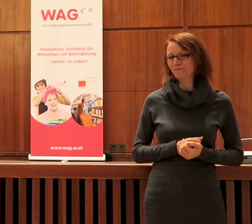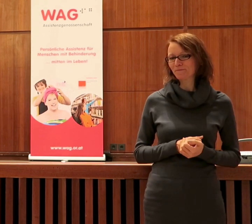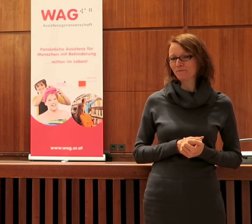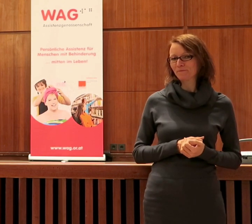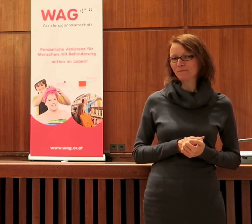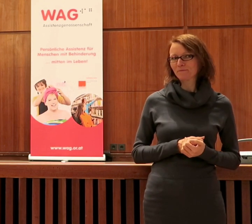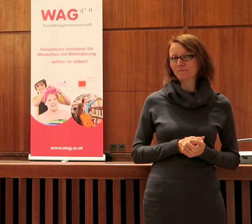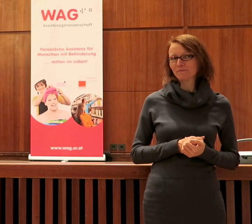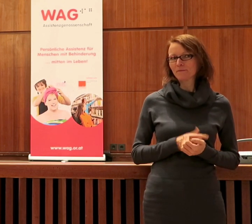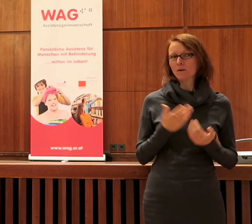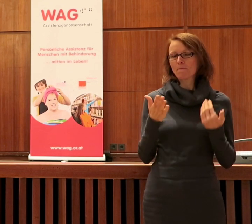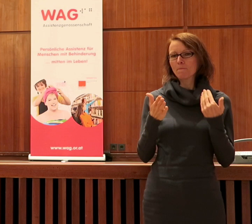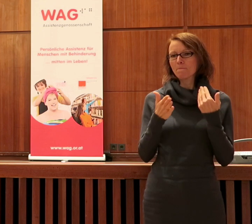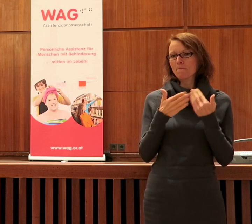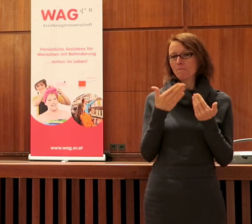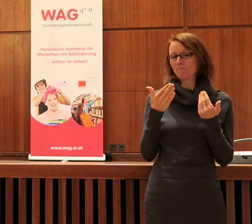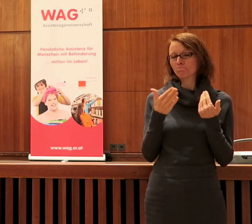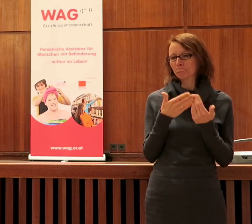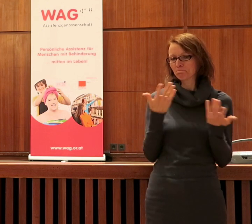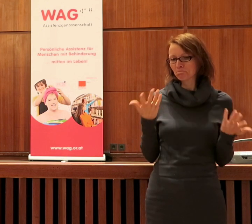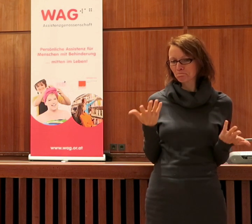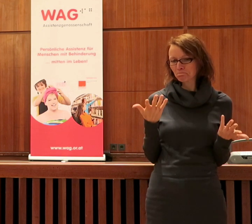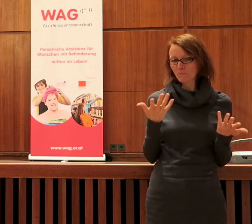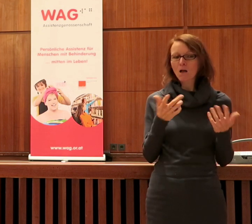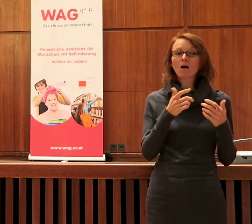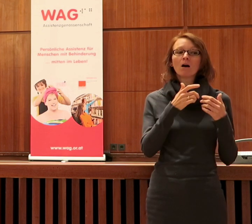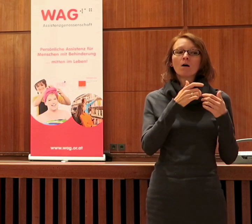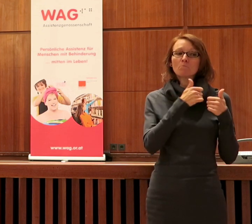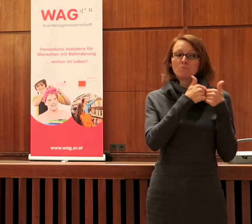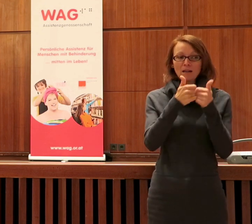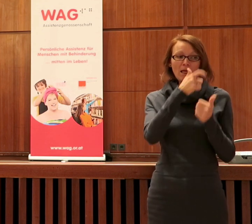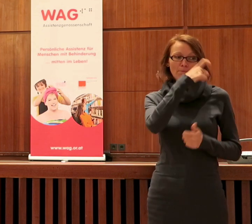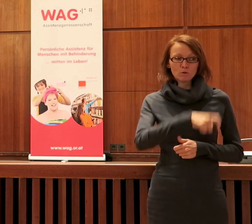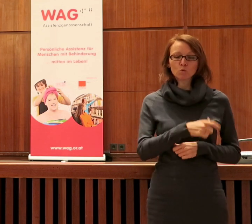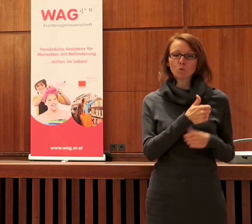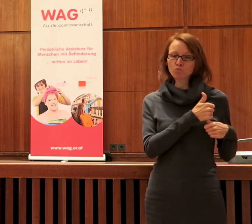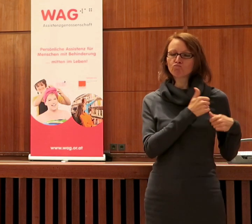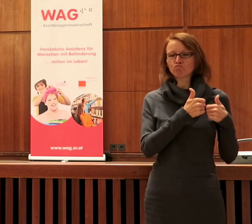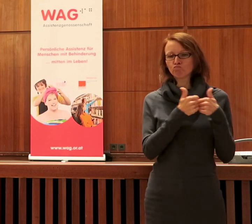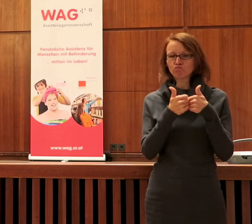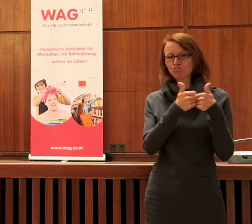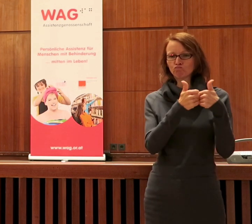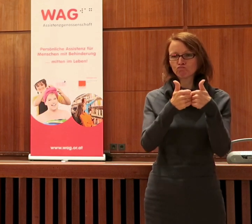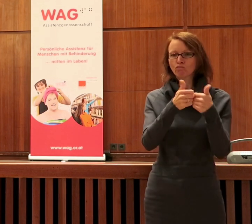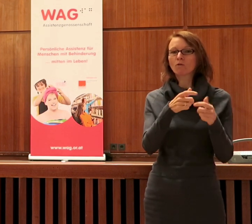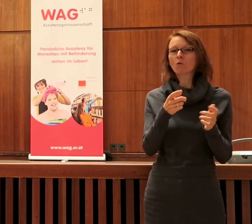Jetzt tritt, wenn man mit einer Begleitperson unterwegs ist, manchmal ein sehr interessantes Phänomen in Kraft.